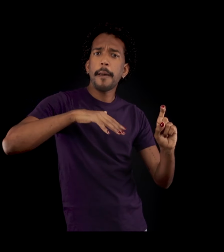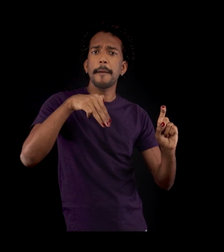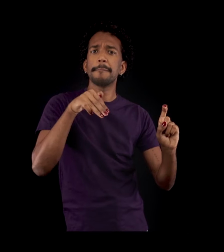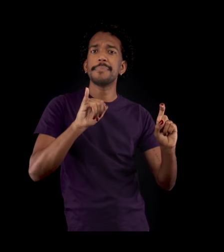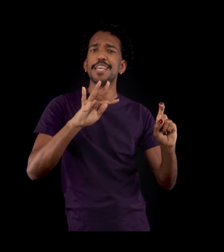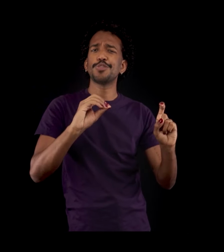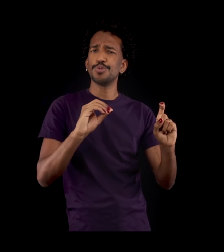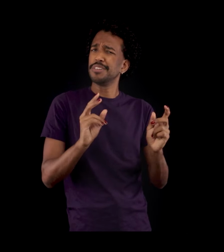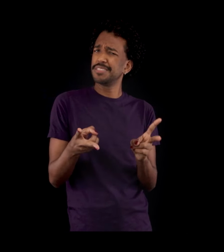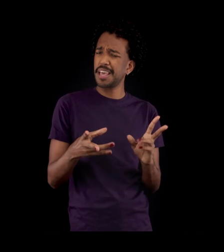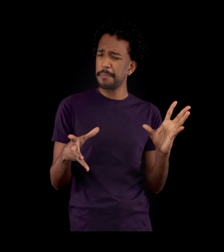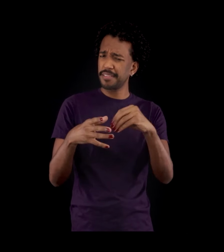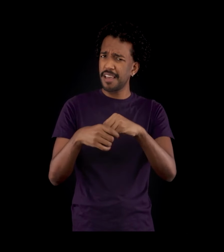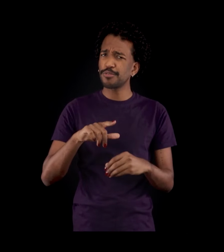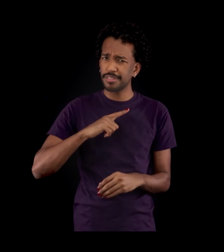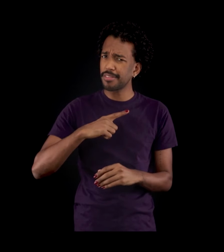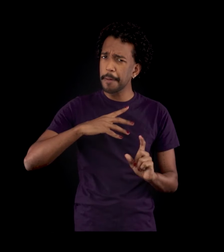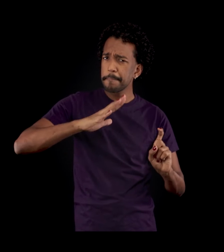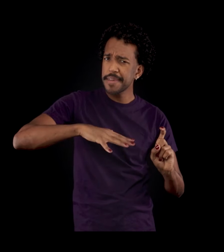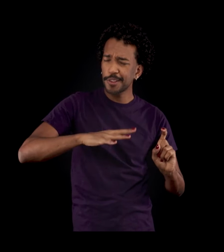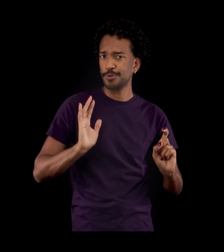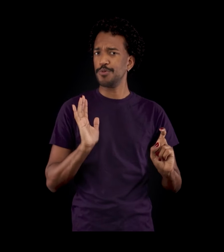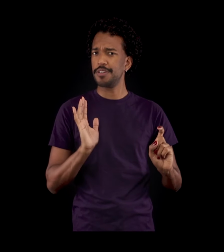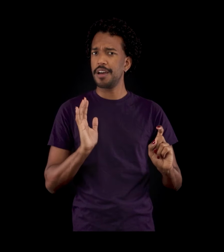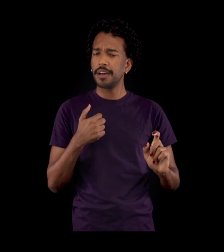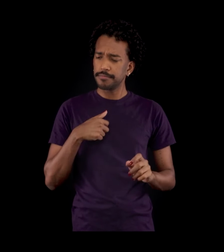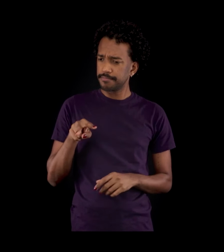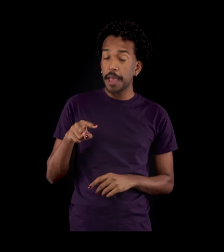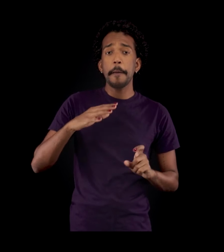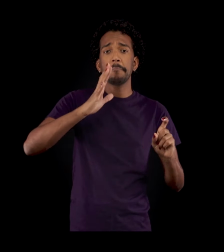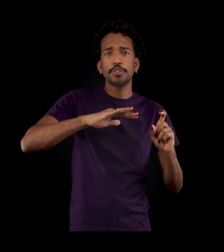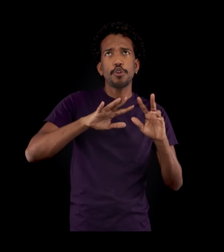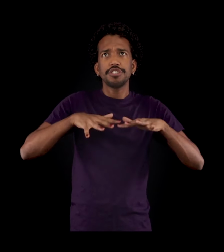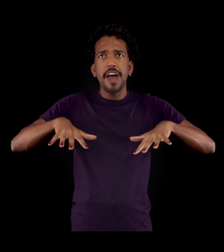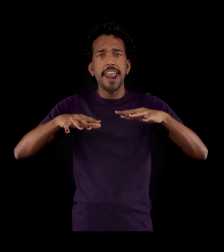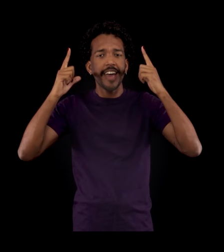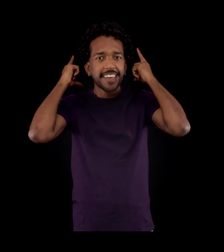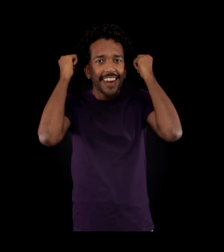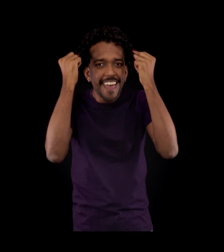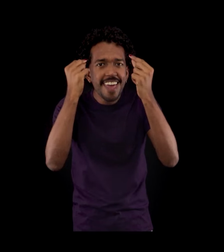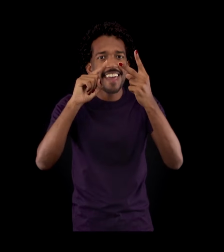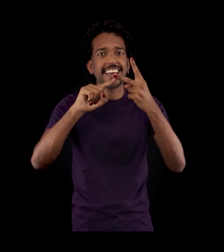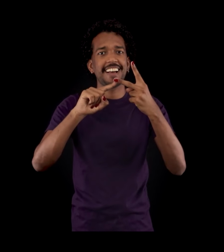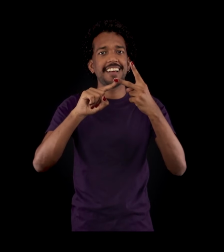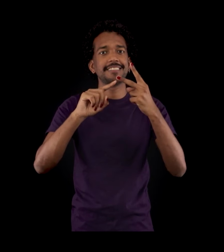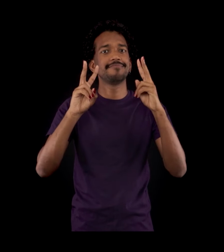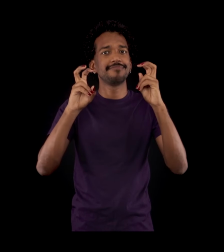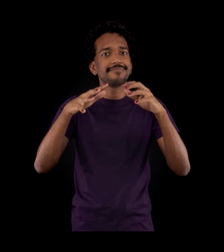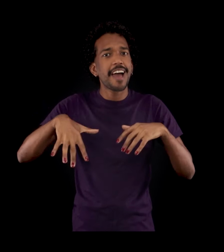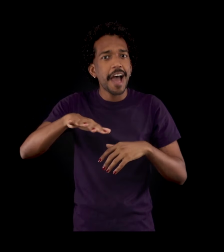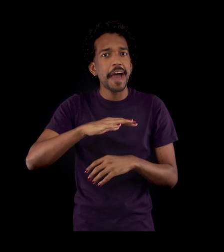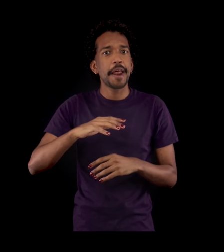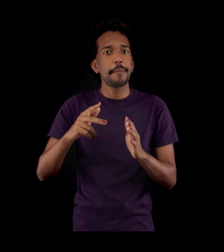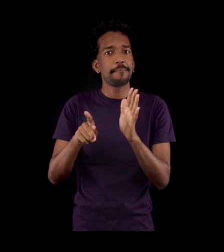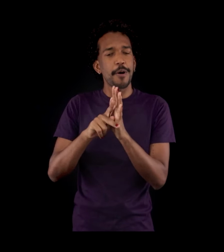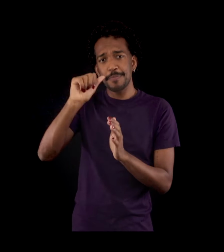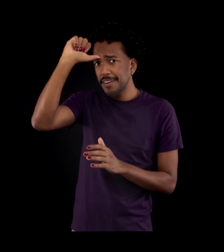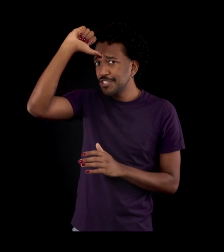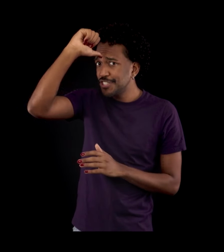sempre tem uma coisa de mito no meio da história – a mitologia grega, a mitologia indiana –